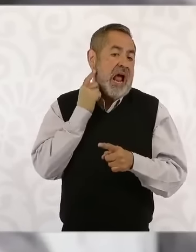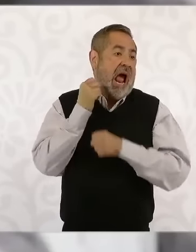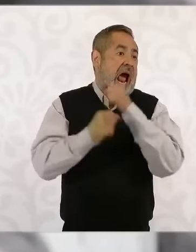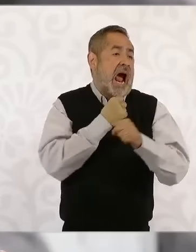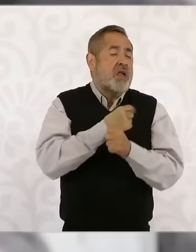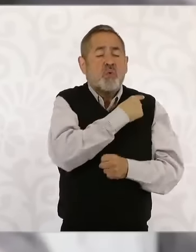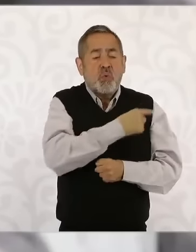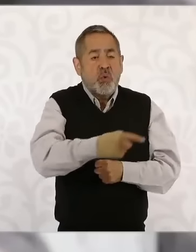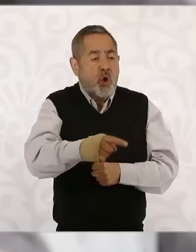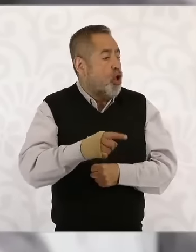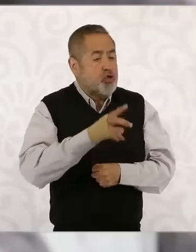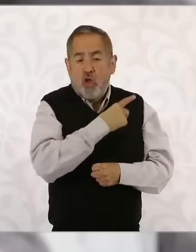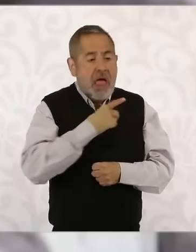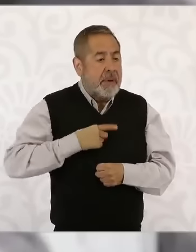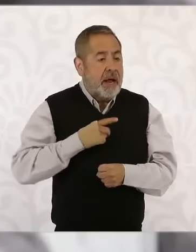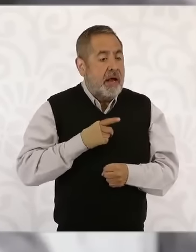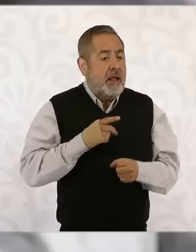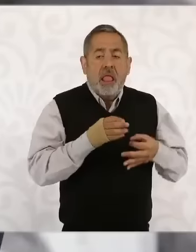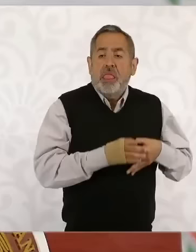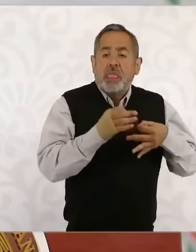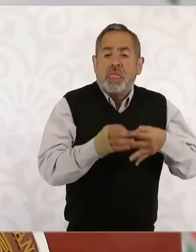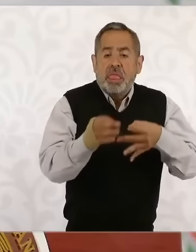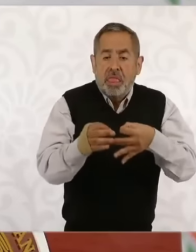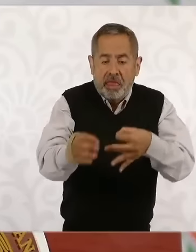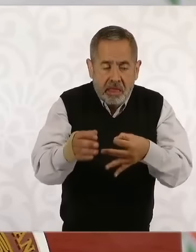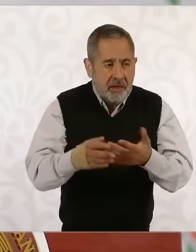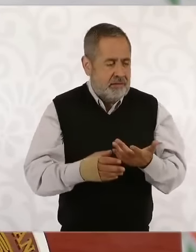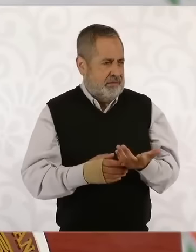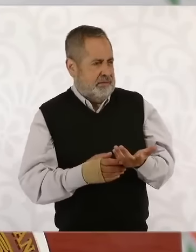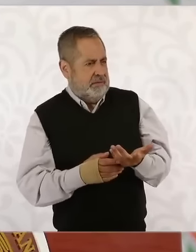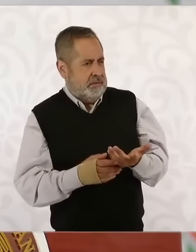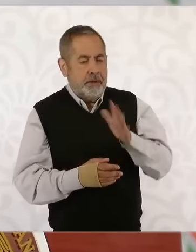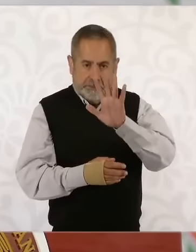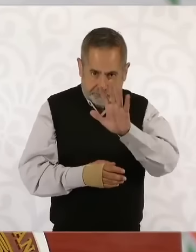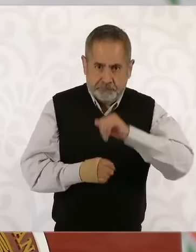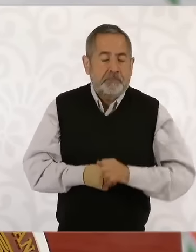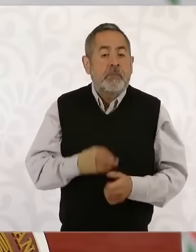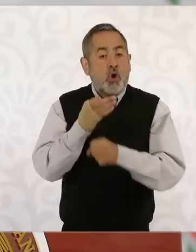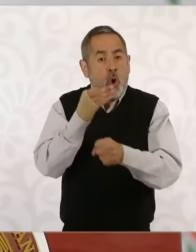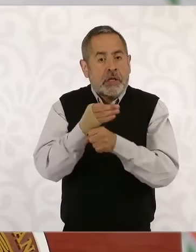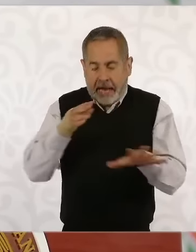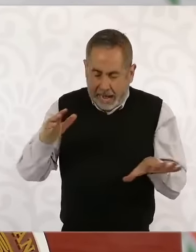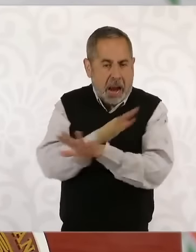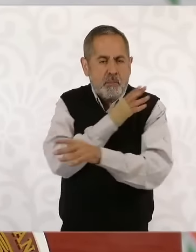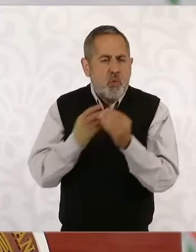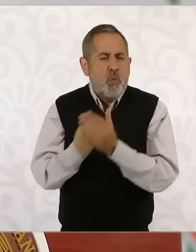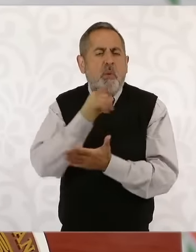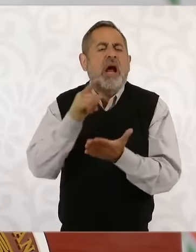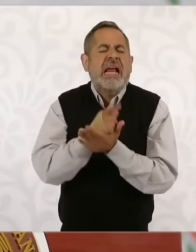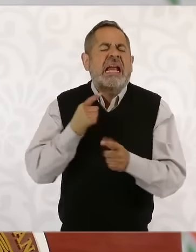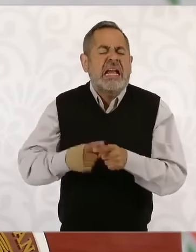debe de haber suspensión. ¿Qué es lo que se hizo en esta reforma? Primero, evitar el abuso que se